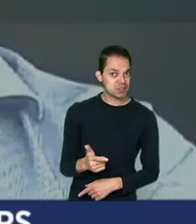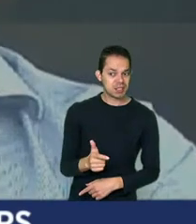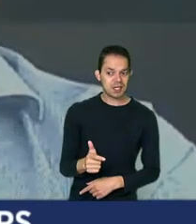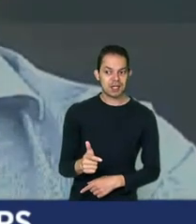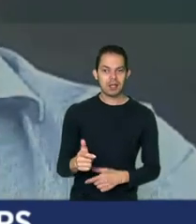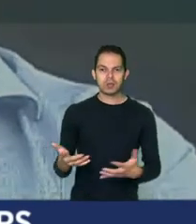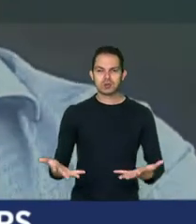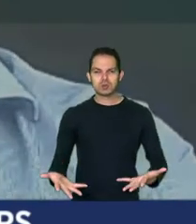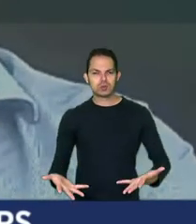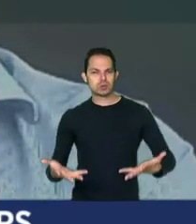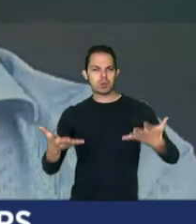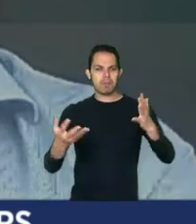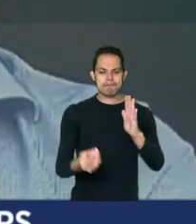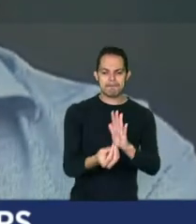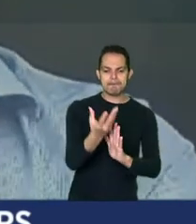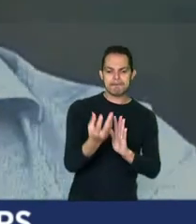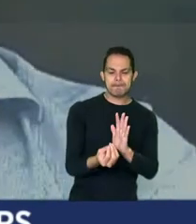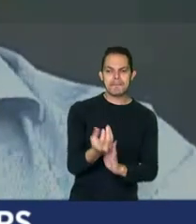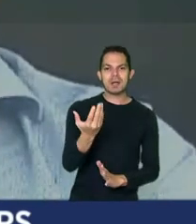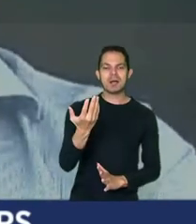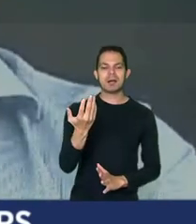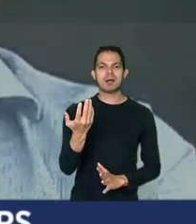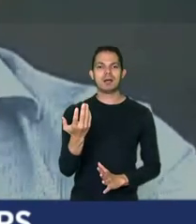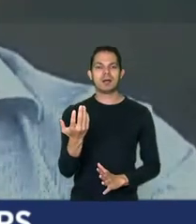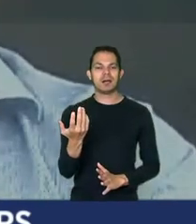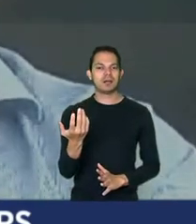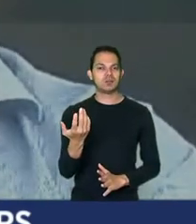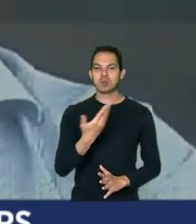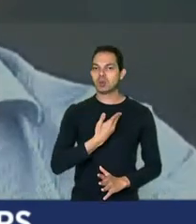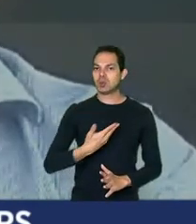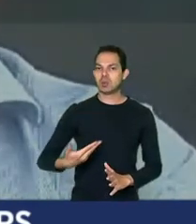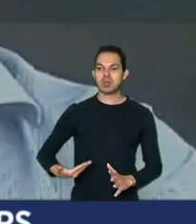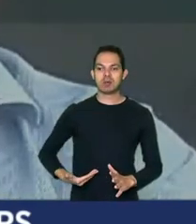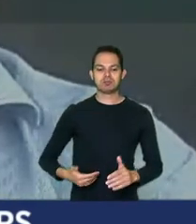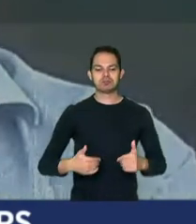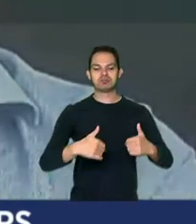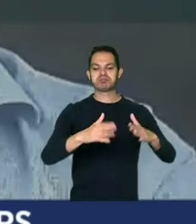PEQUENOS, AQUI AO INVÀS DE FORTALECER A PRODUÇÃO DA COMIDA, O GOVERNO ABANDONOU A AGRICULTURA FAMILIAR, COBROU